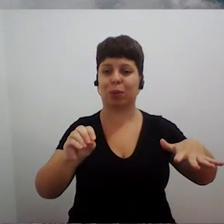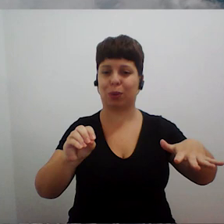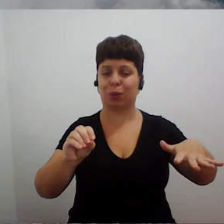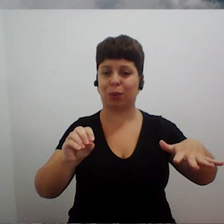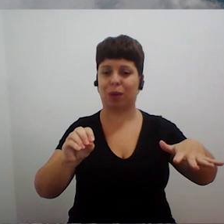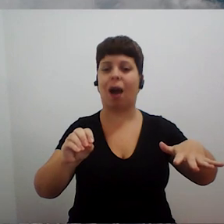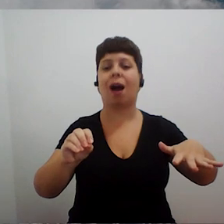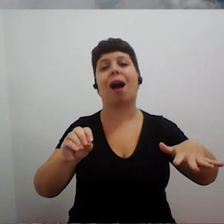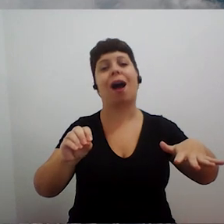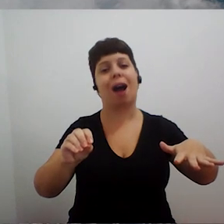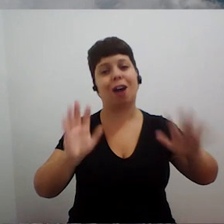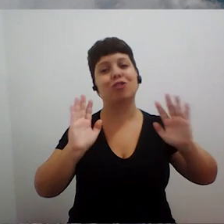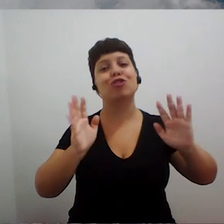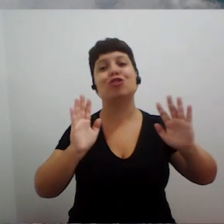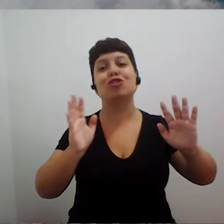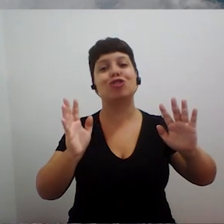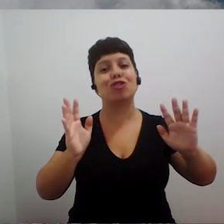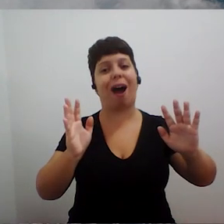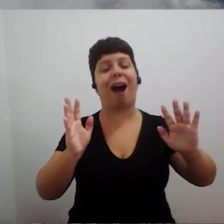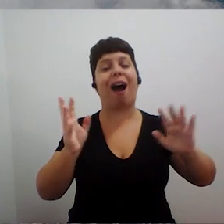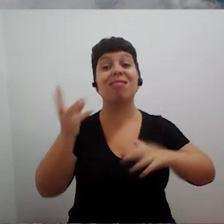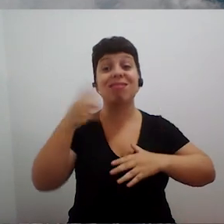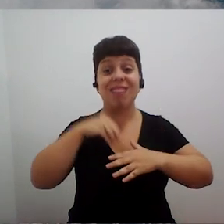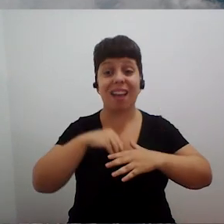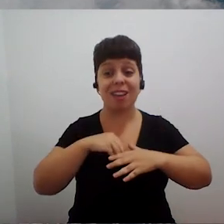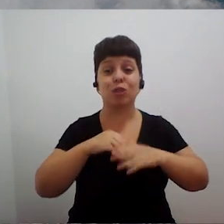então naturalmente nós já estamos louvando, estamos adorando,